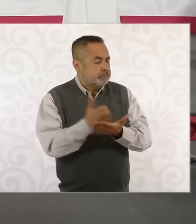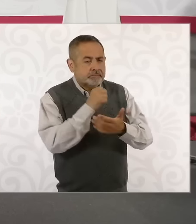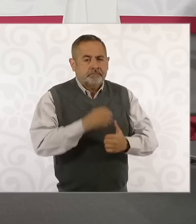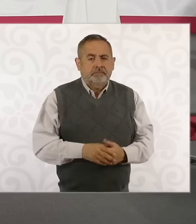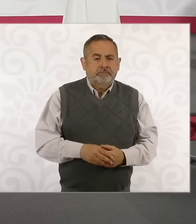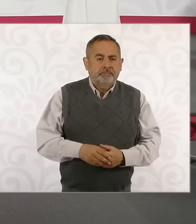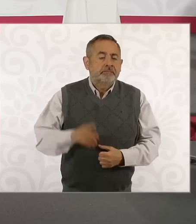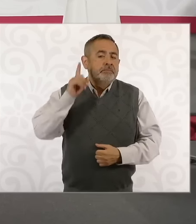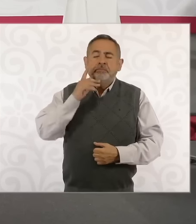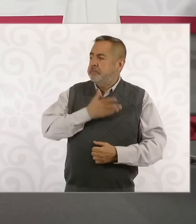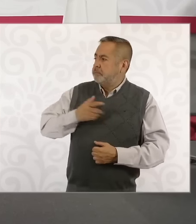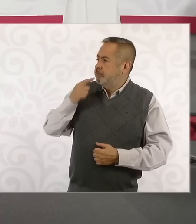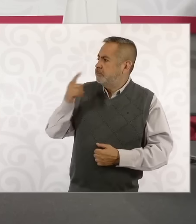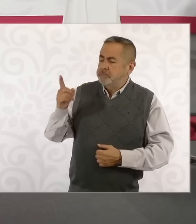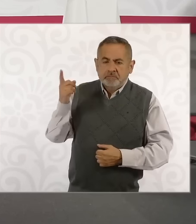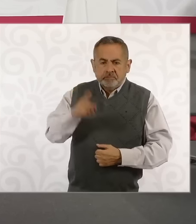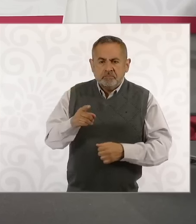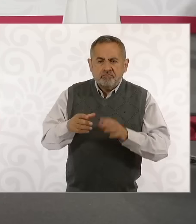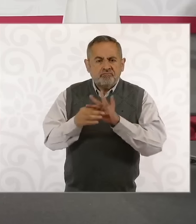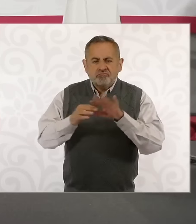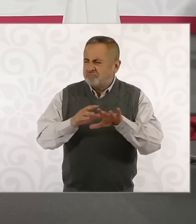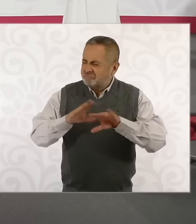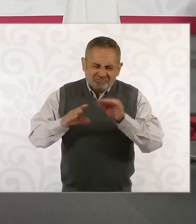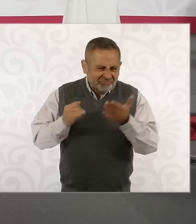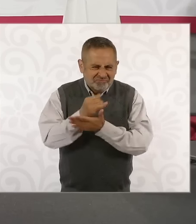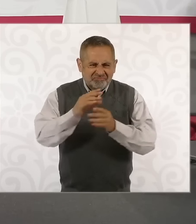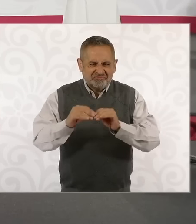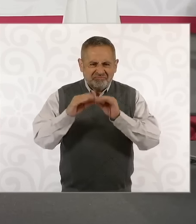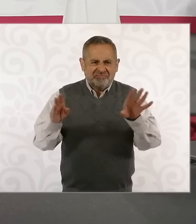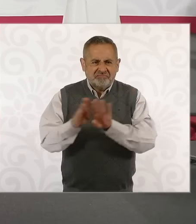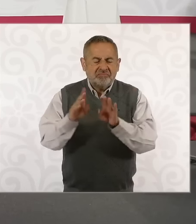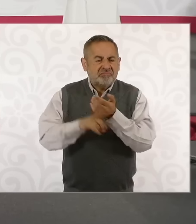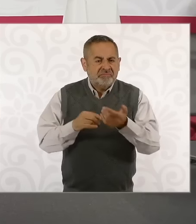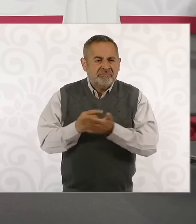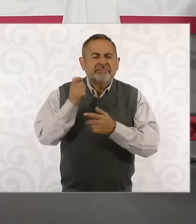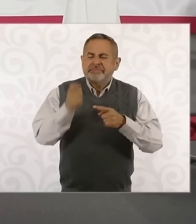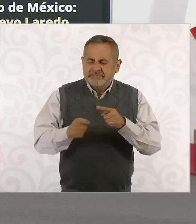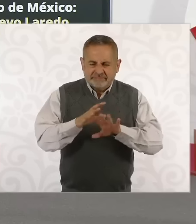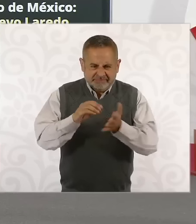las que ya están definidas? Las definidas que ya inicia su construcción. Entonces aquí este este